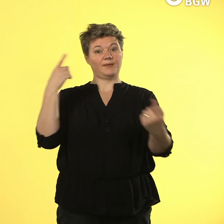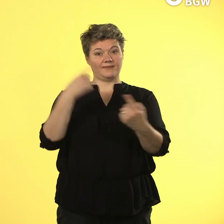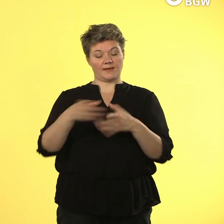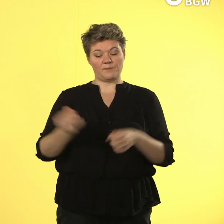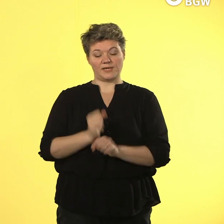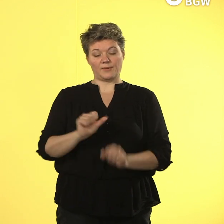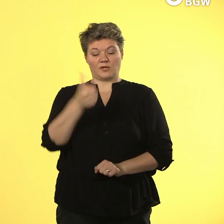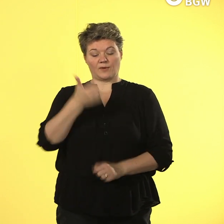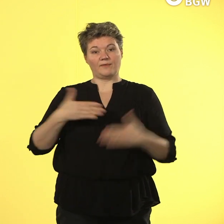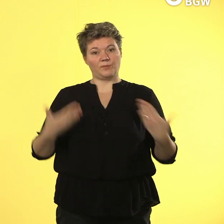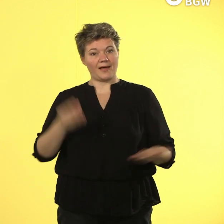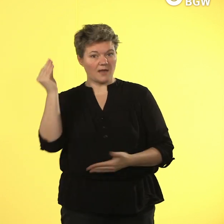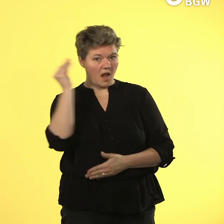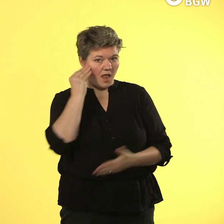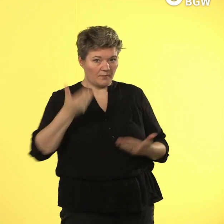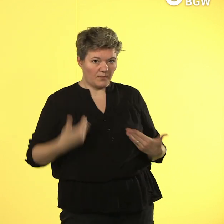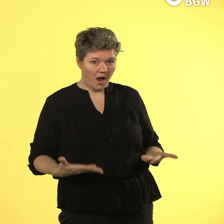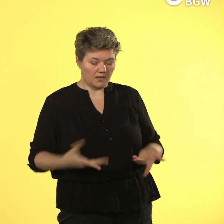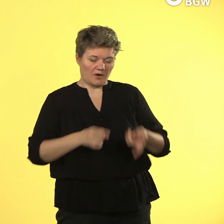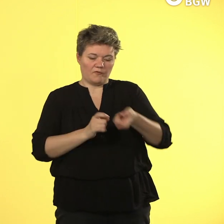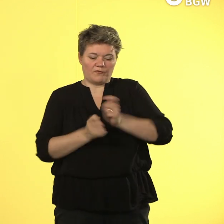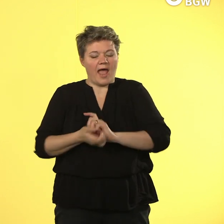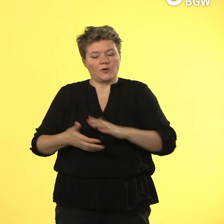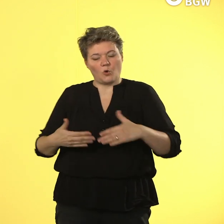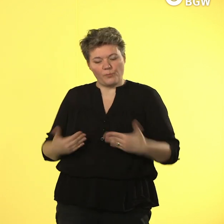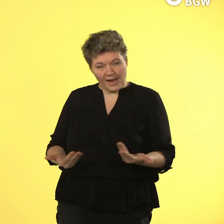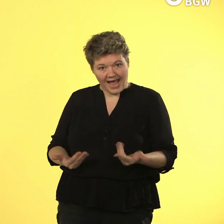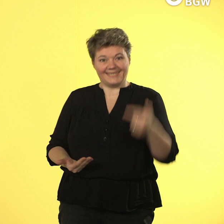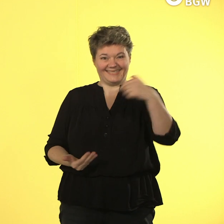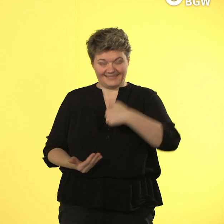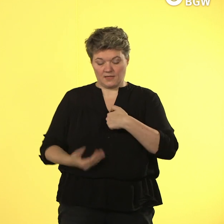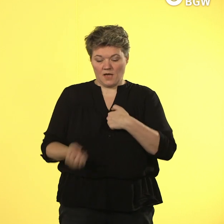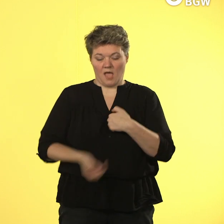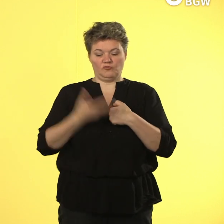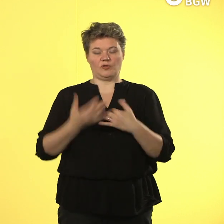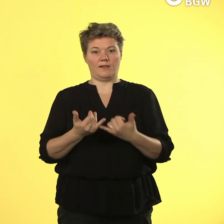Das möchte ich Ihnen darlegen bzw. ich starte noch einmal oder will das untermauern,